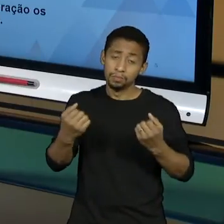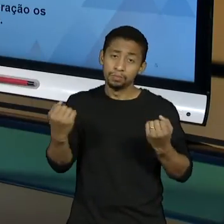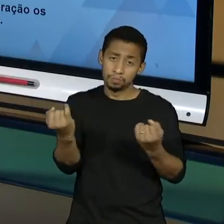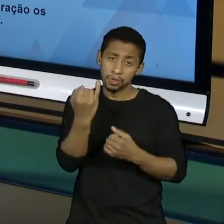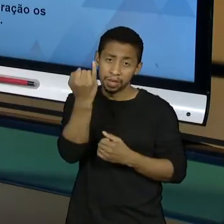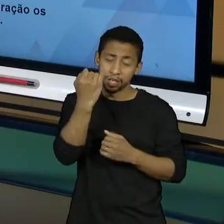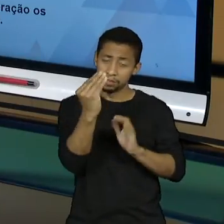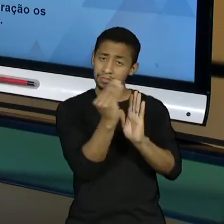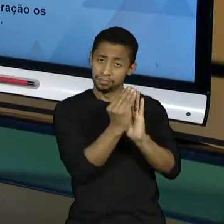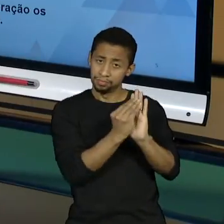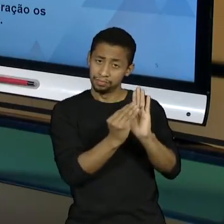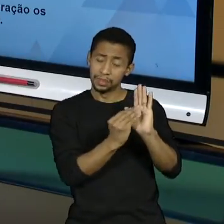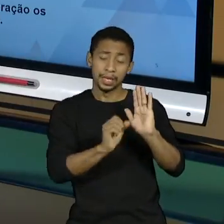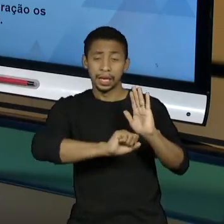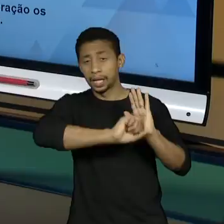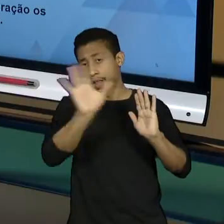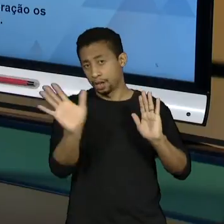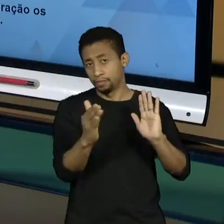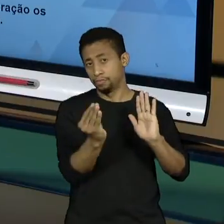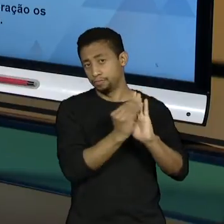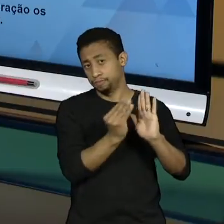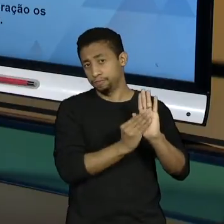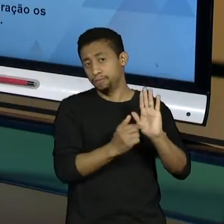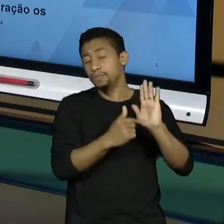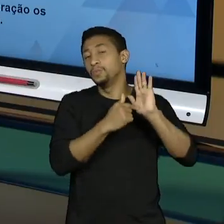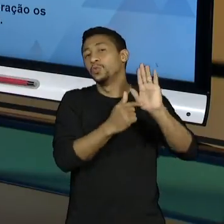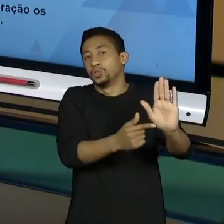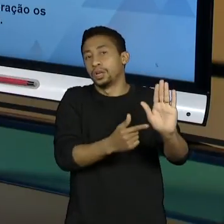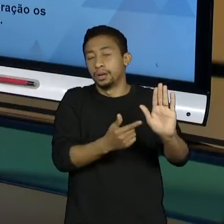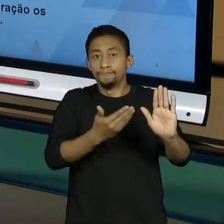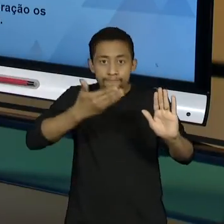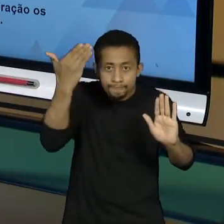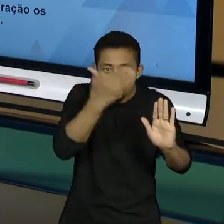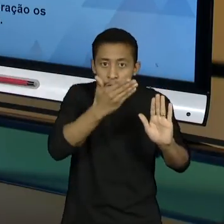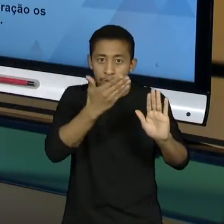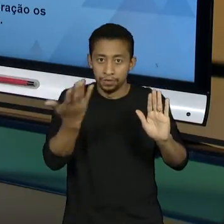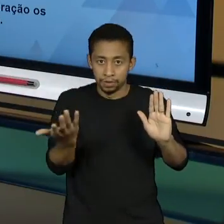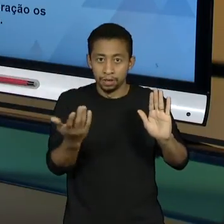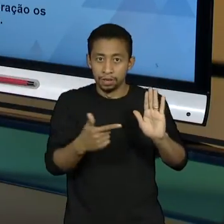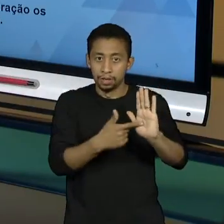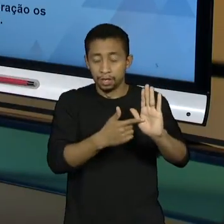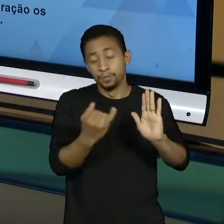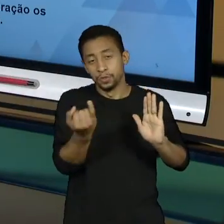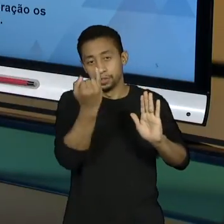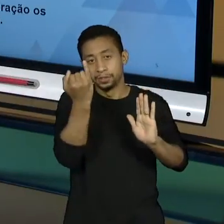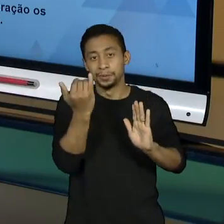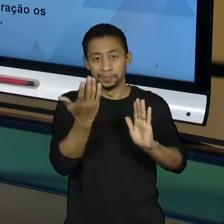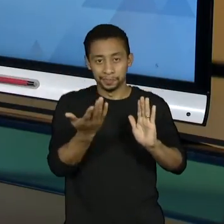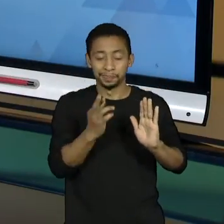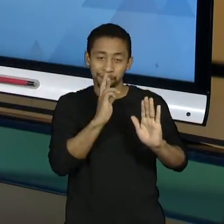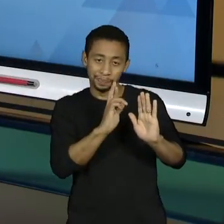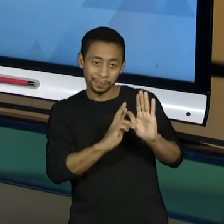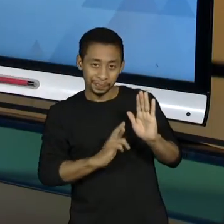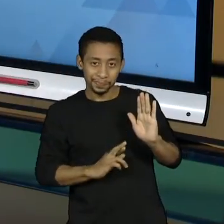IMPORTANTES DEIXAR CLARO, MOSTRAR EXPLICITAMENTE QUANDO VOCÊ ESTIVER FAZENDO APRESENTAÇÃO DOS SEUS RESULTADOS.